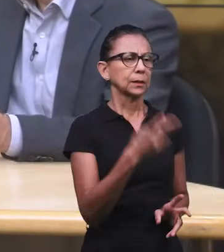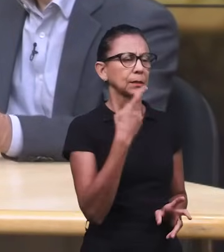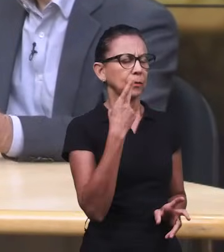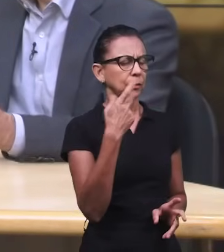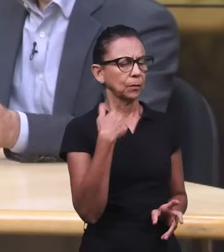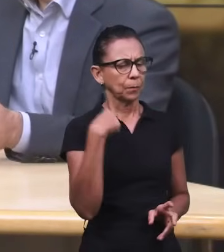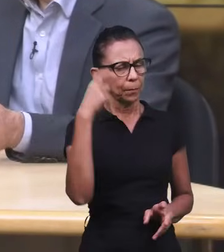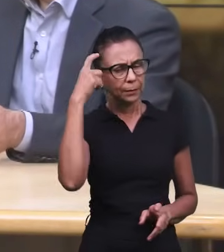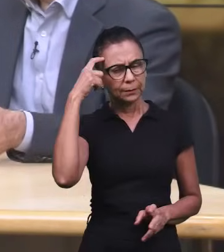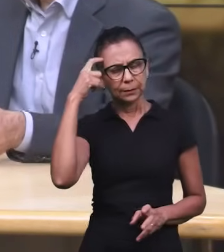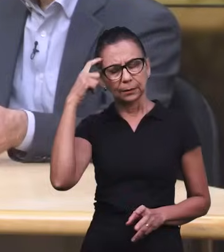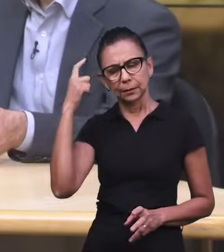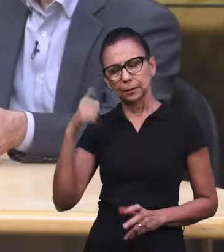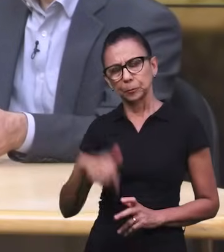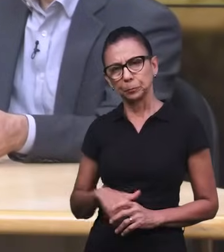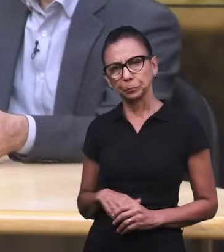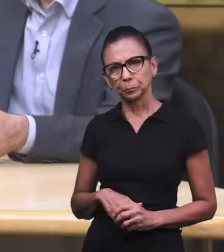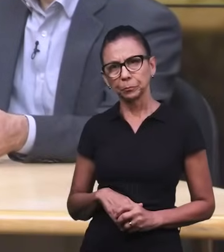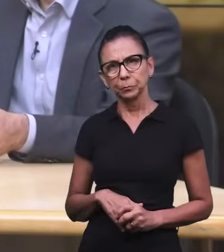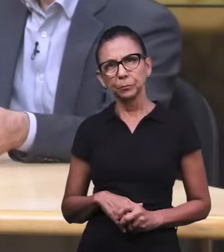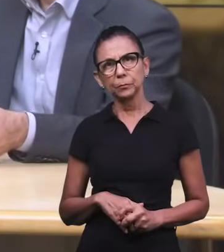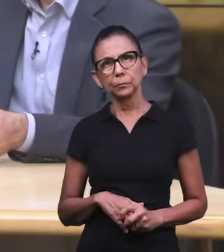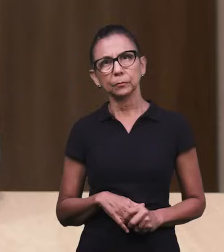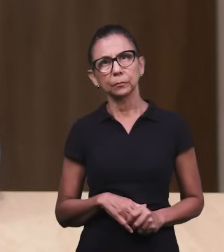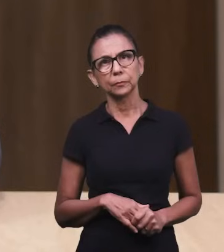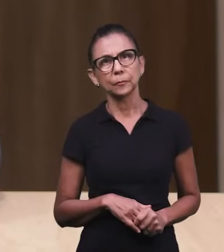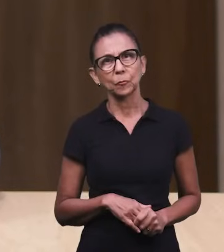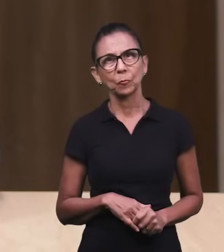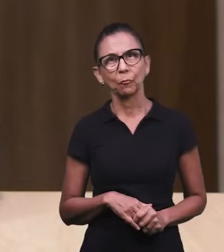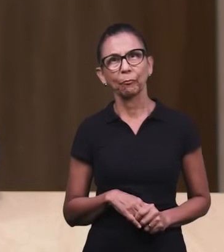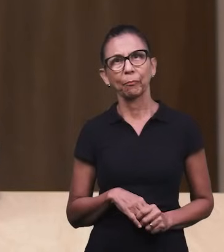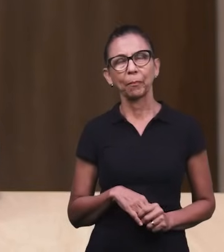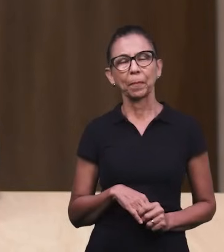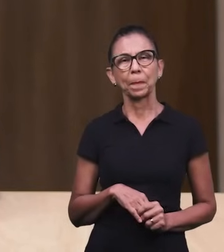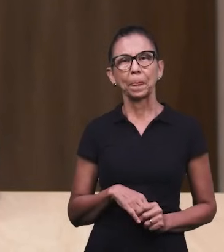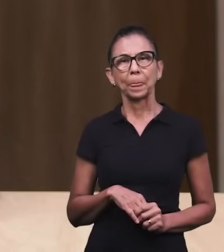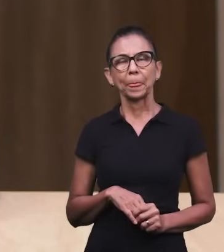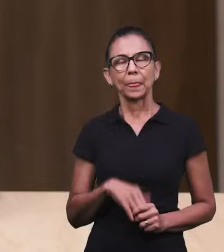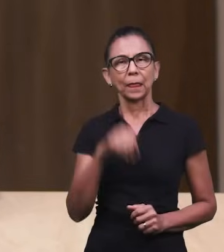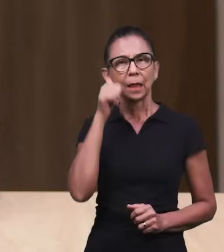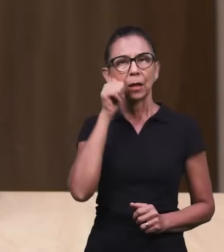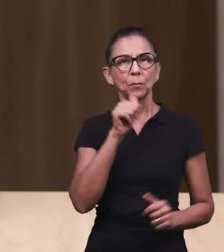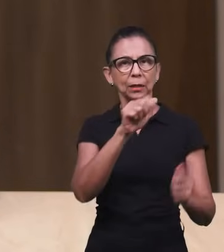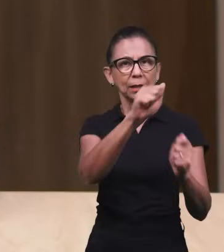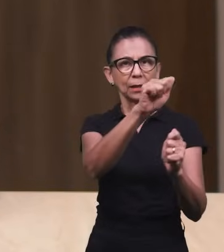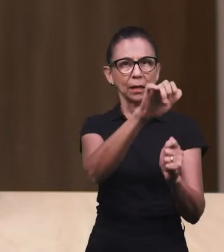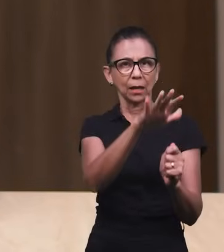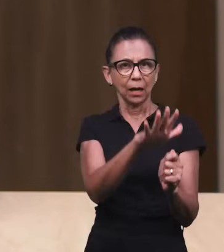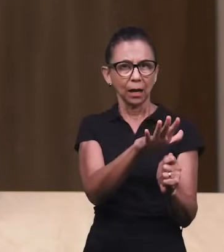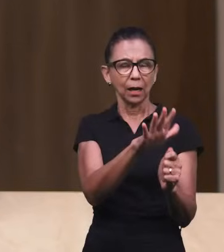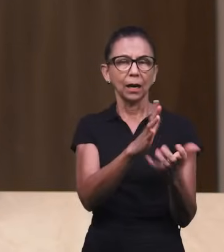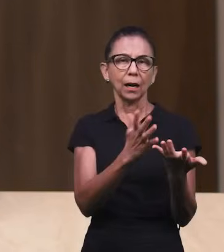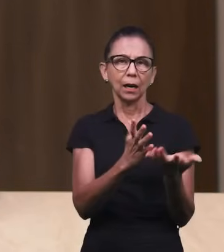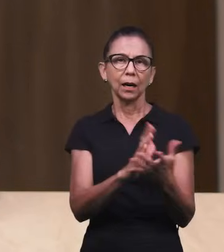né como que a família da Ana né Ana a família dela né que quando fala Ana fala os filhos que